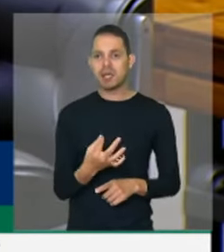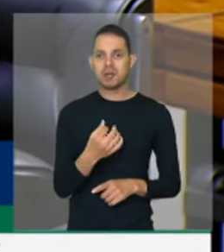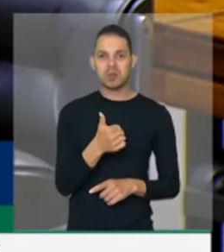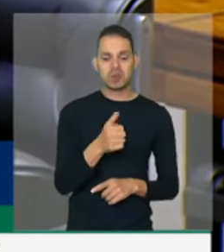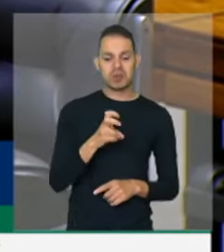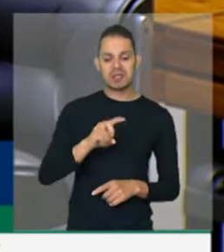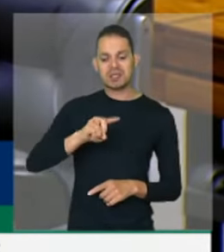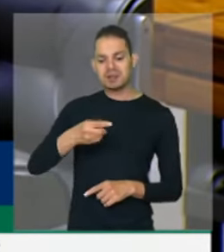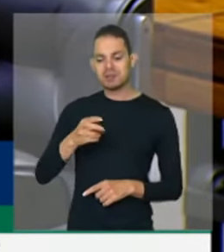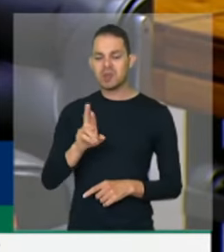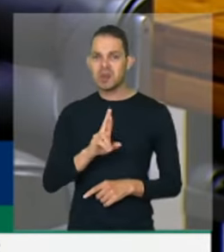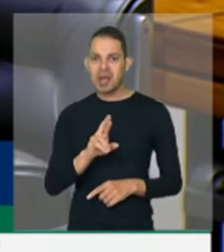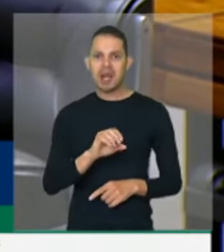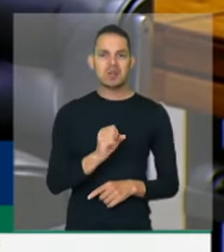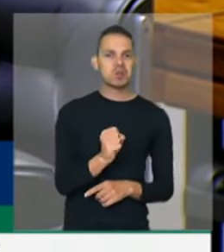QUINZE MIL REAIS, 8 MIL REAIS